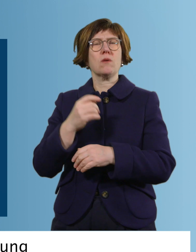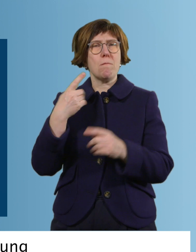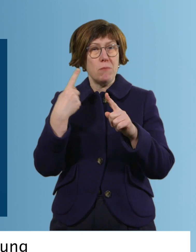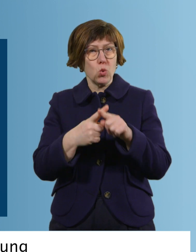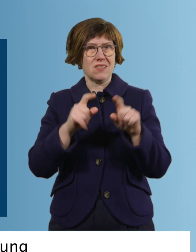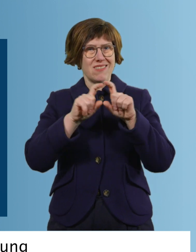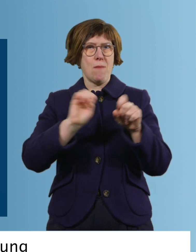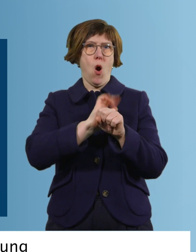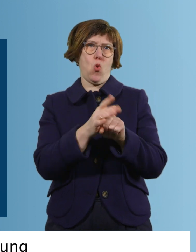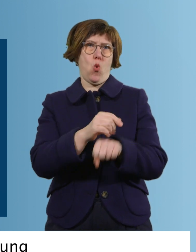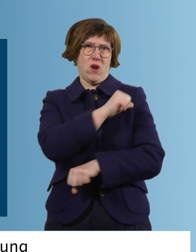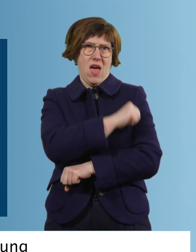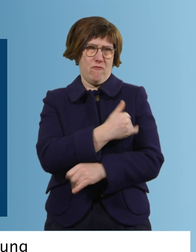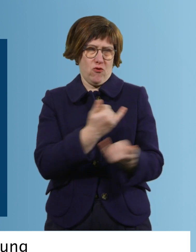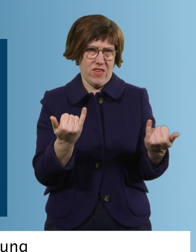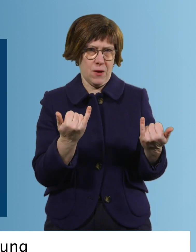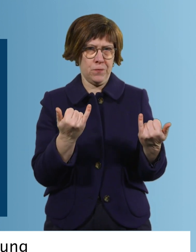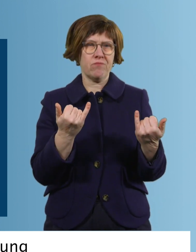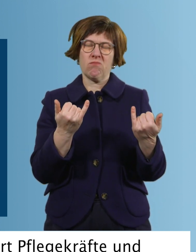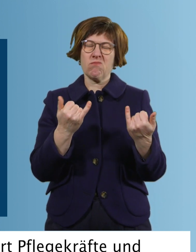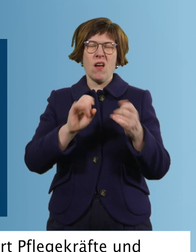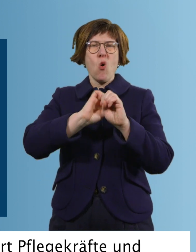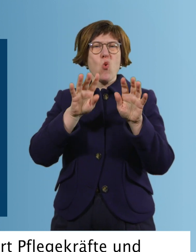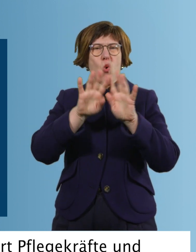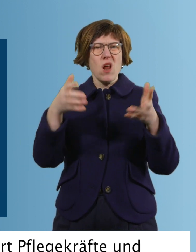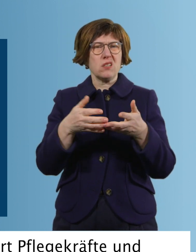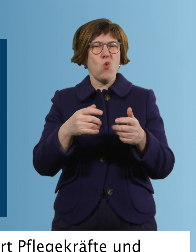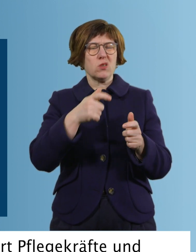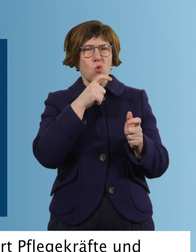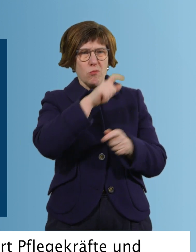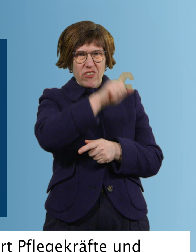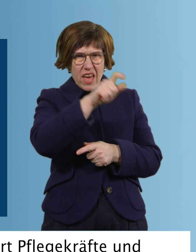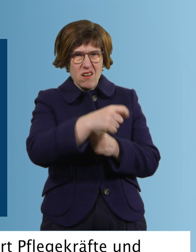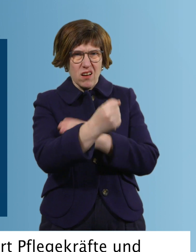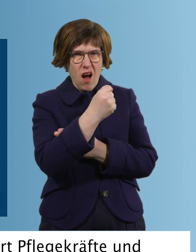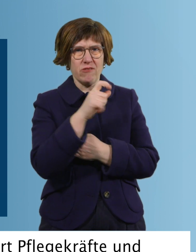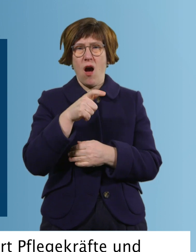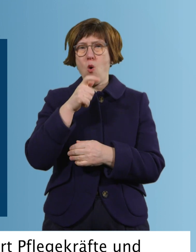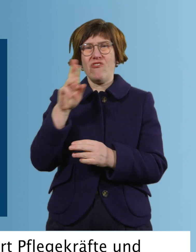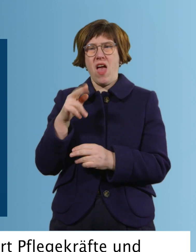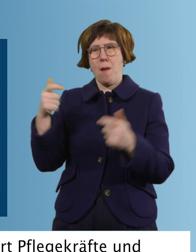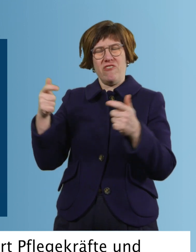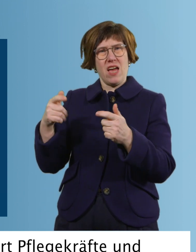Die Corona-Pandemie fordert Pflegekräfte und pflegende Angehörige in ganz besonderem